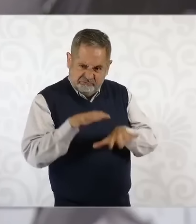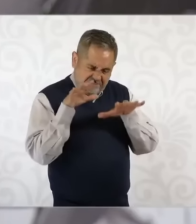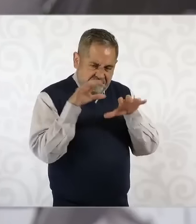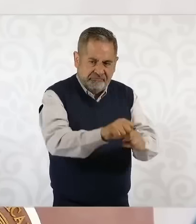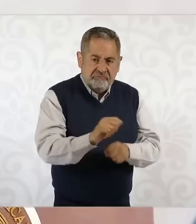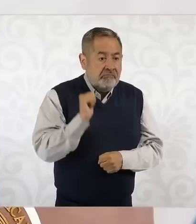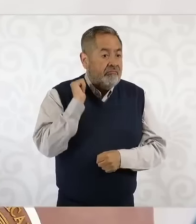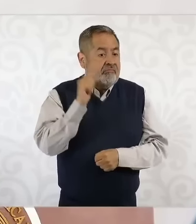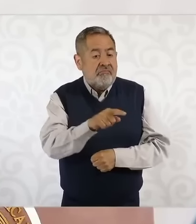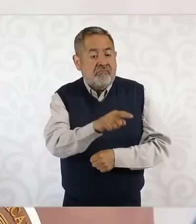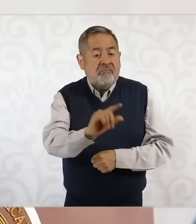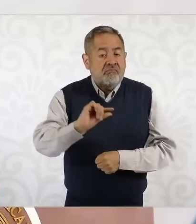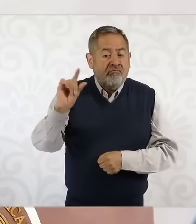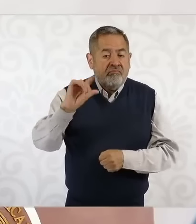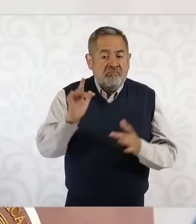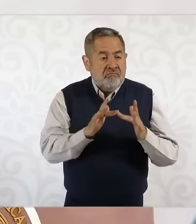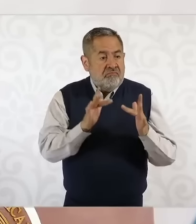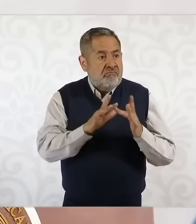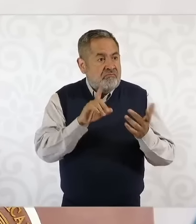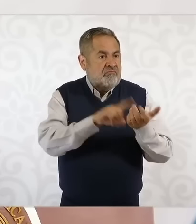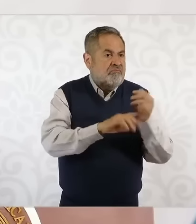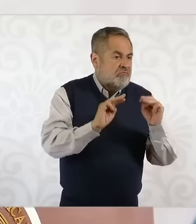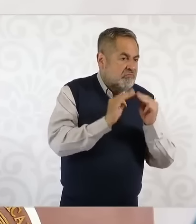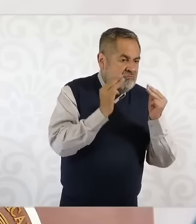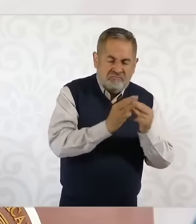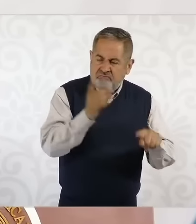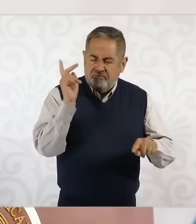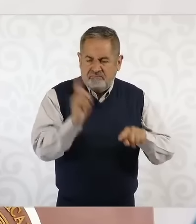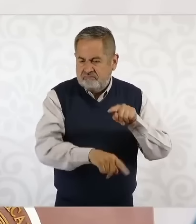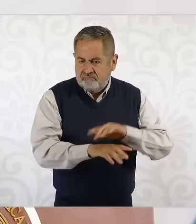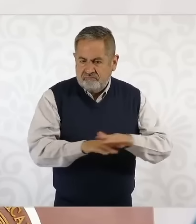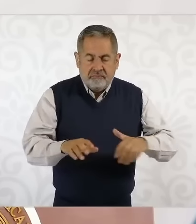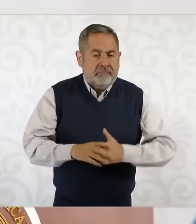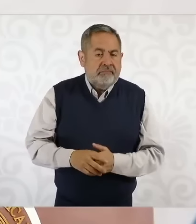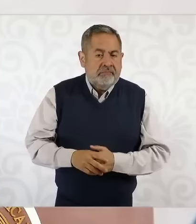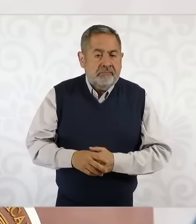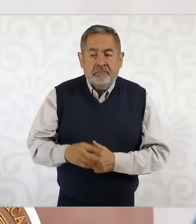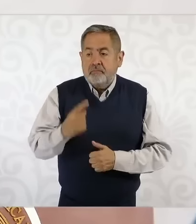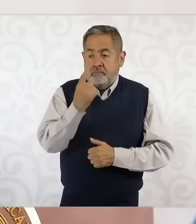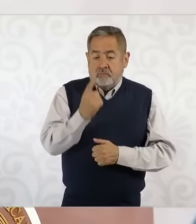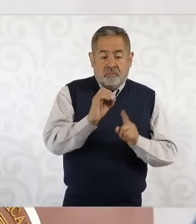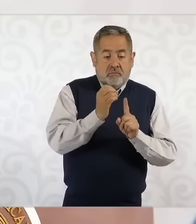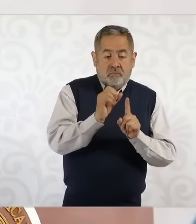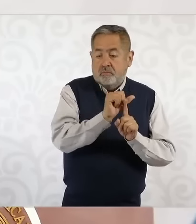vínculo entre autoridades y organizaciones criminales. Del primero de octubre del 2024